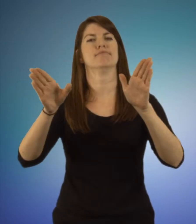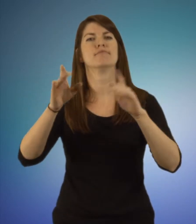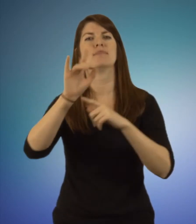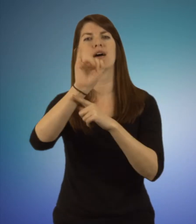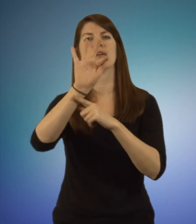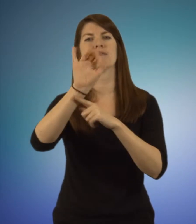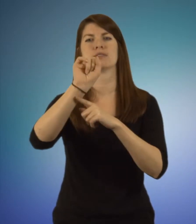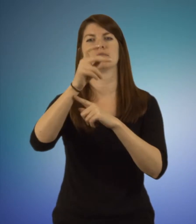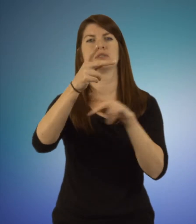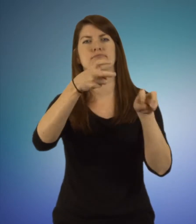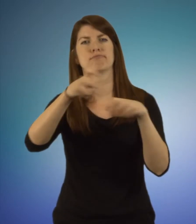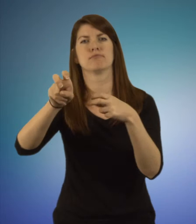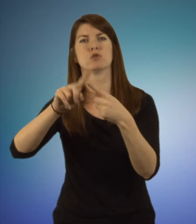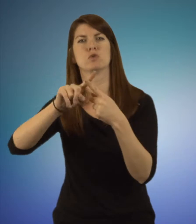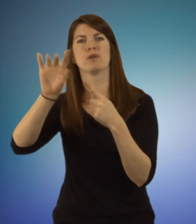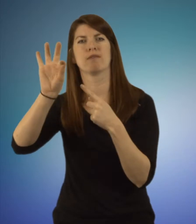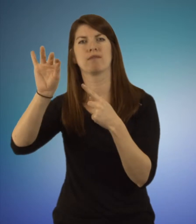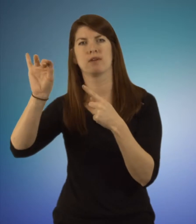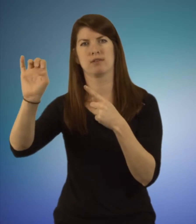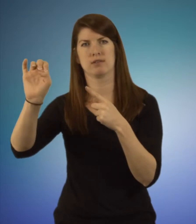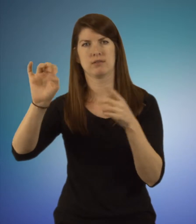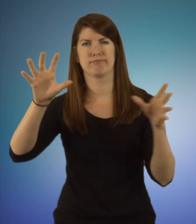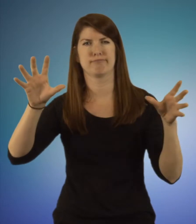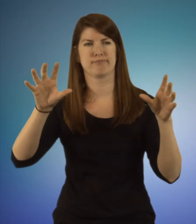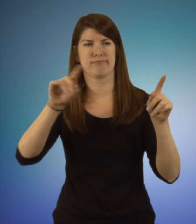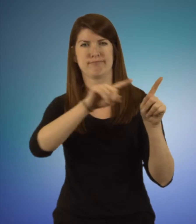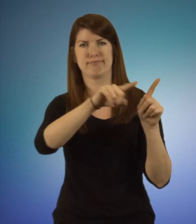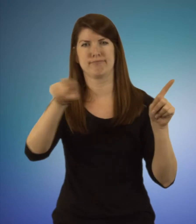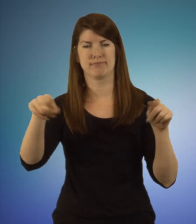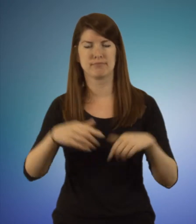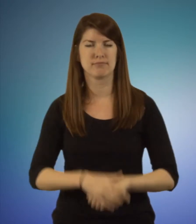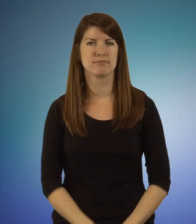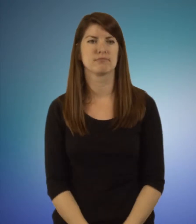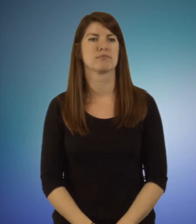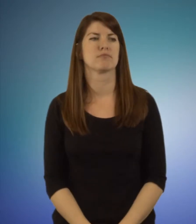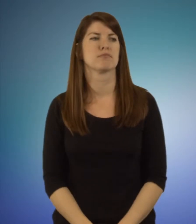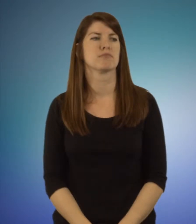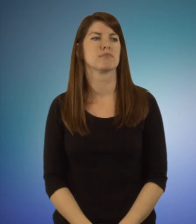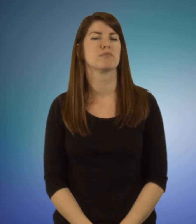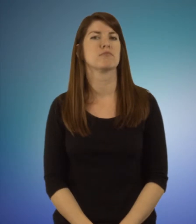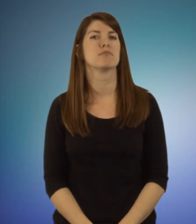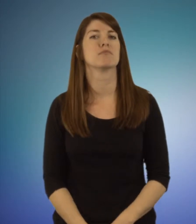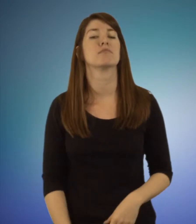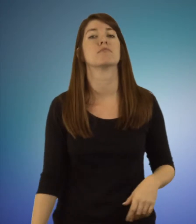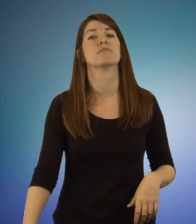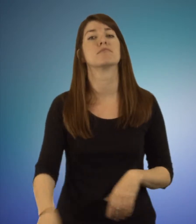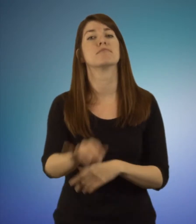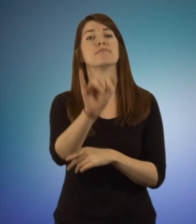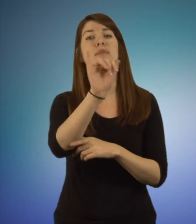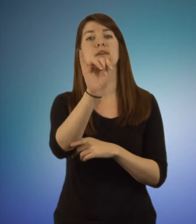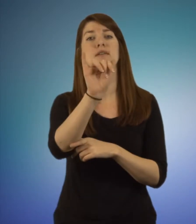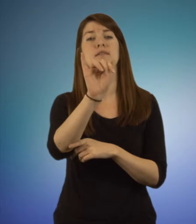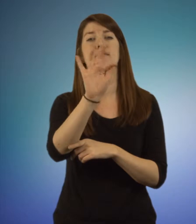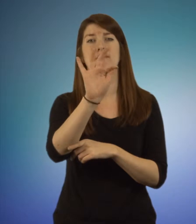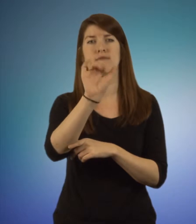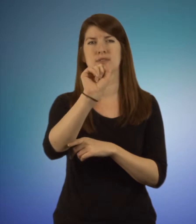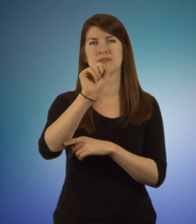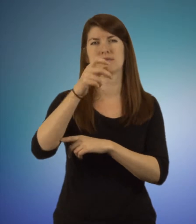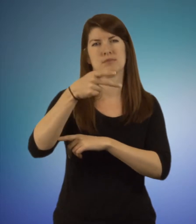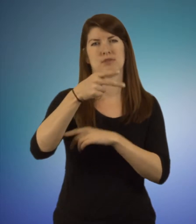El proceso de IFSP en Texas; el IFSP, como se mencionó anteriormente, es un plan